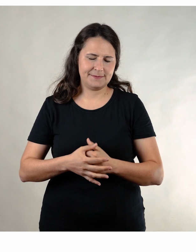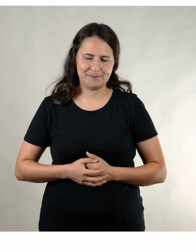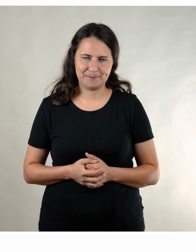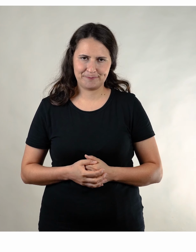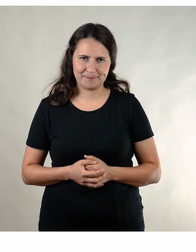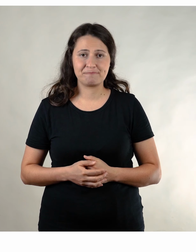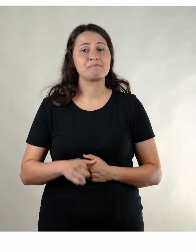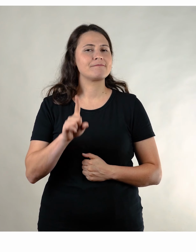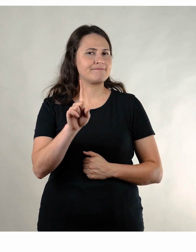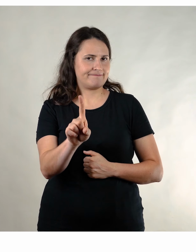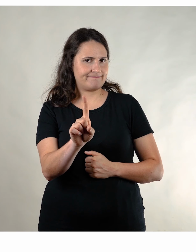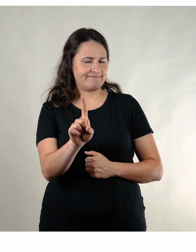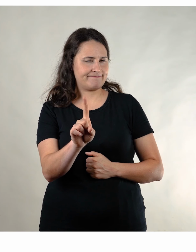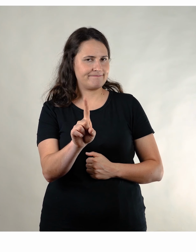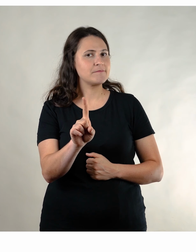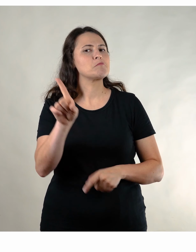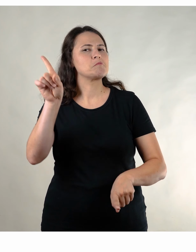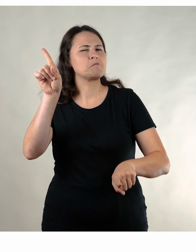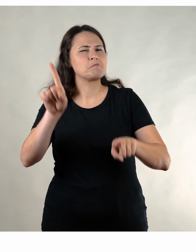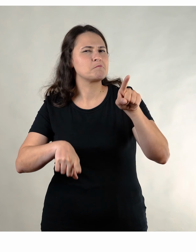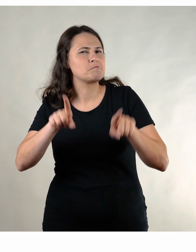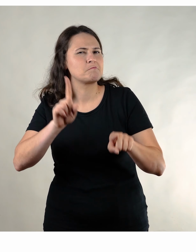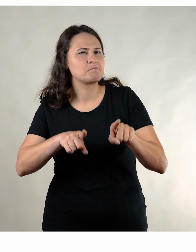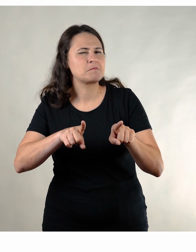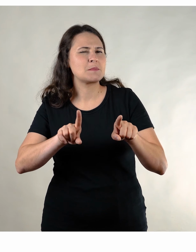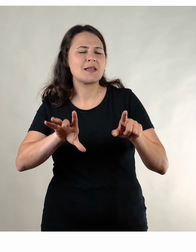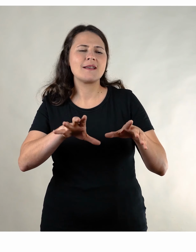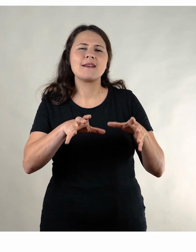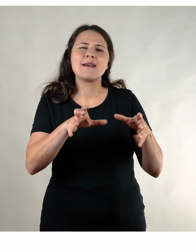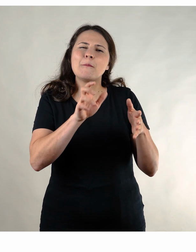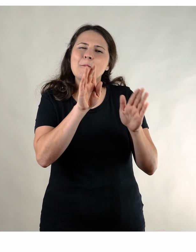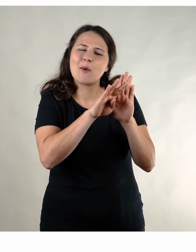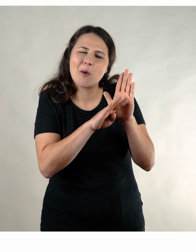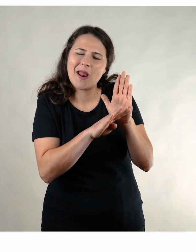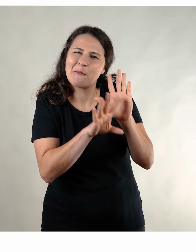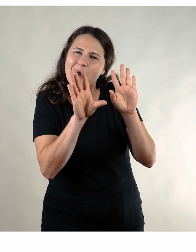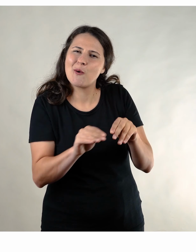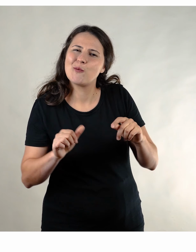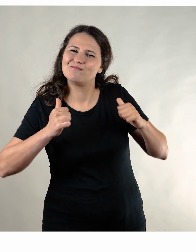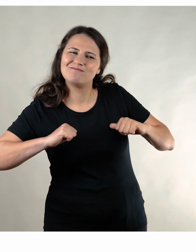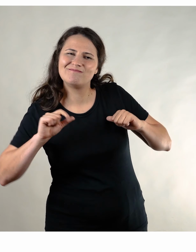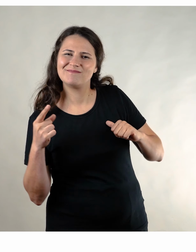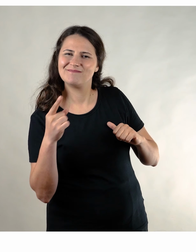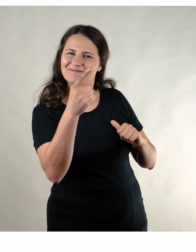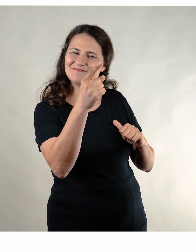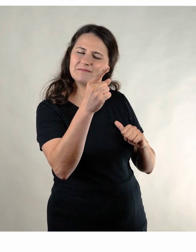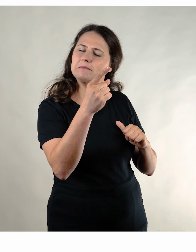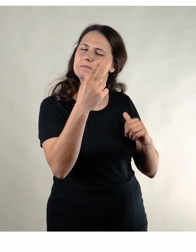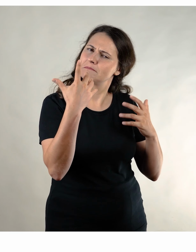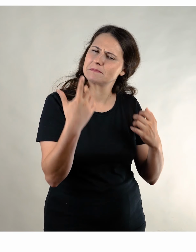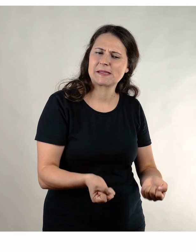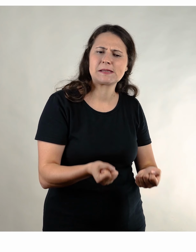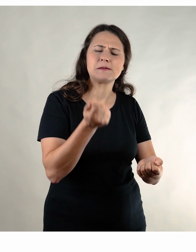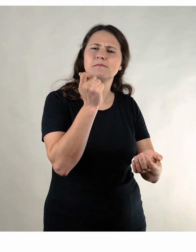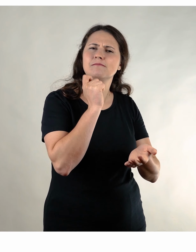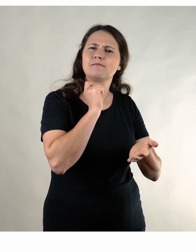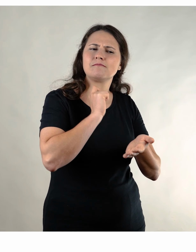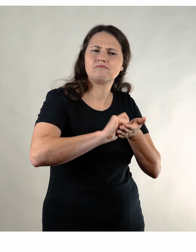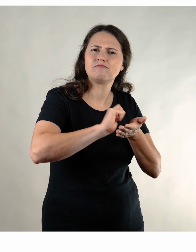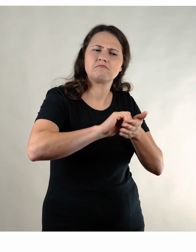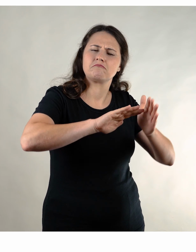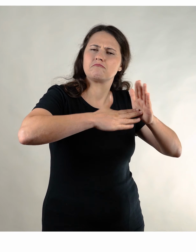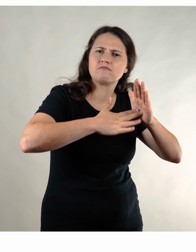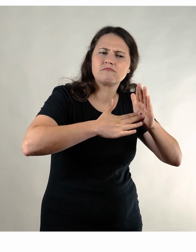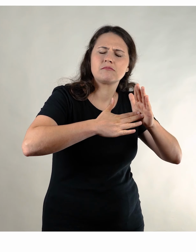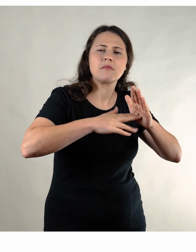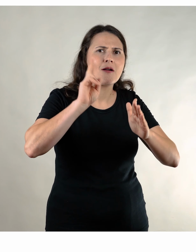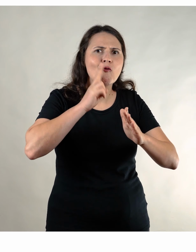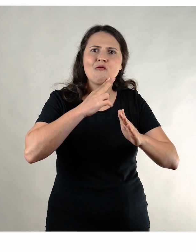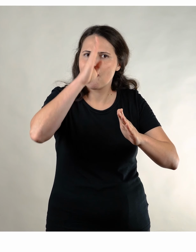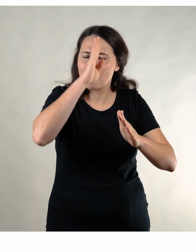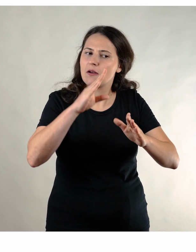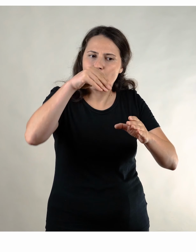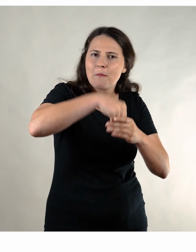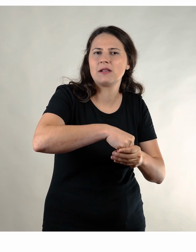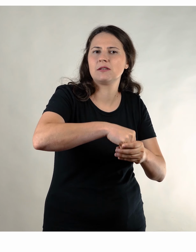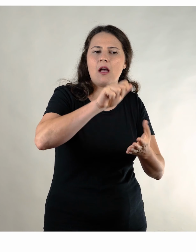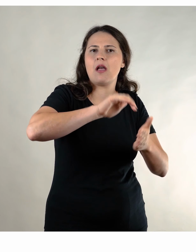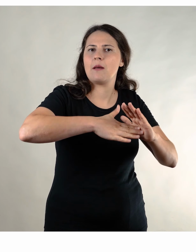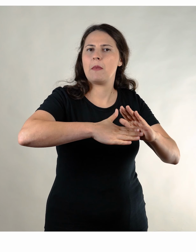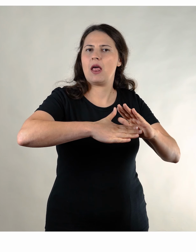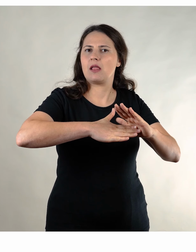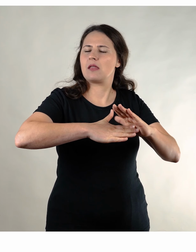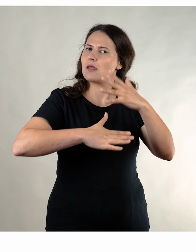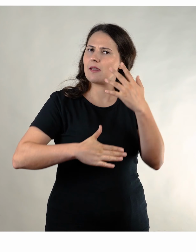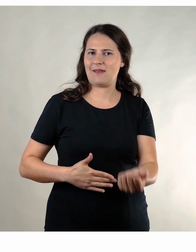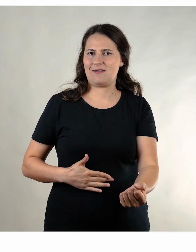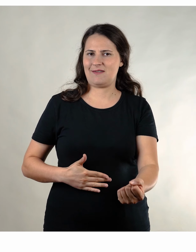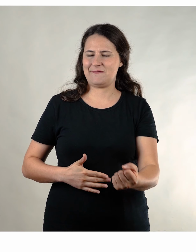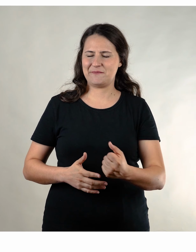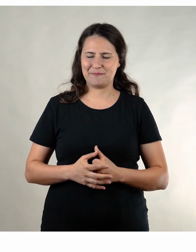Ωστόσο, σε ορισμένα ταξιδιωτικά προγράμματα εργάζονται και άτομα με προβλήματα ακοής.